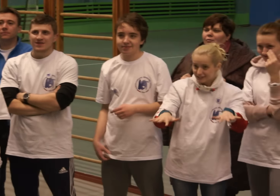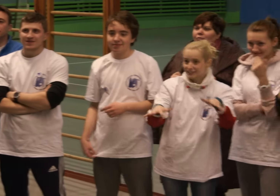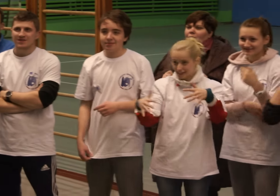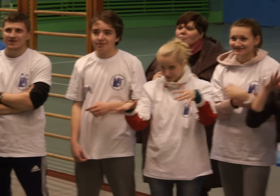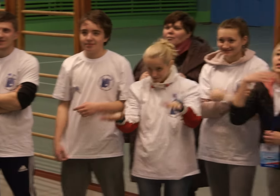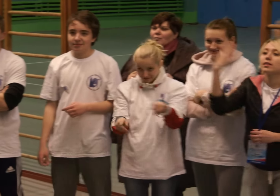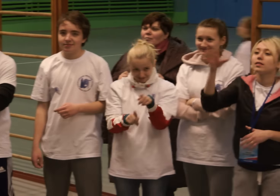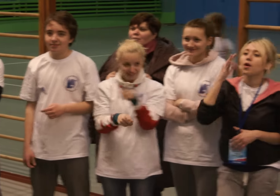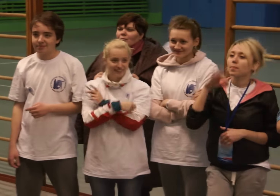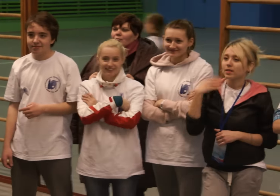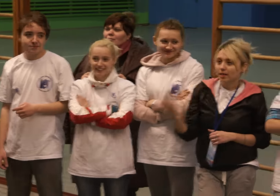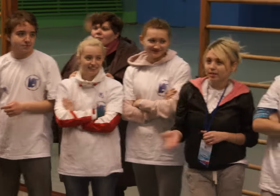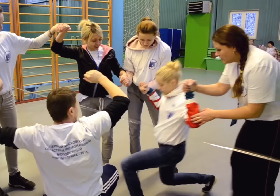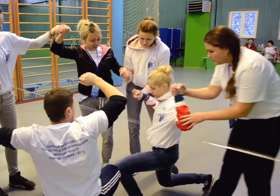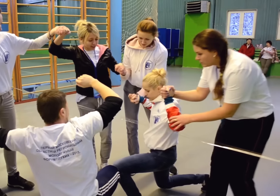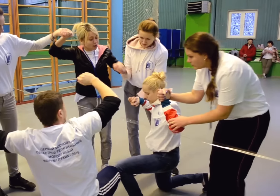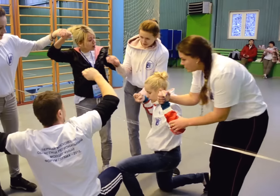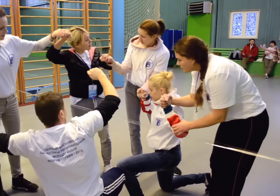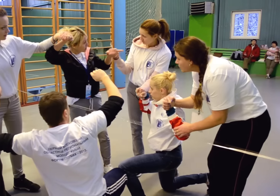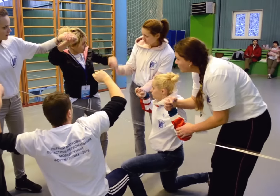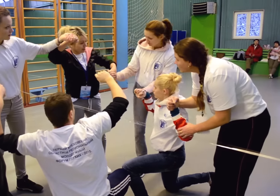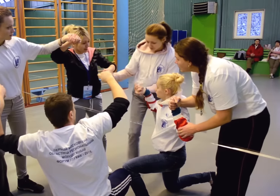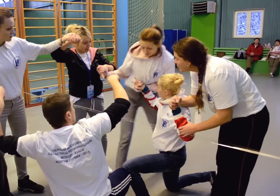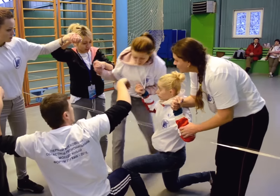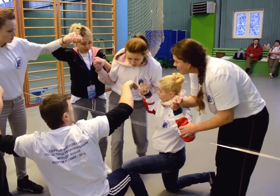Как признались участники на подведении итогов тренинга,